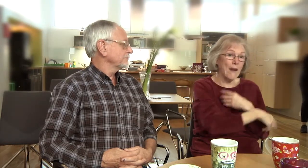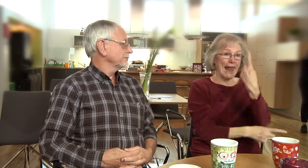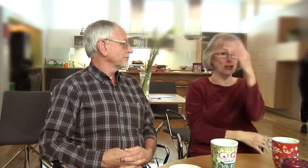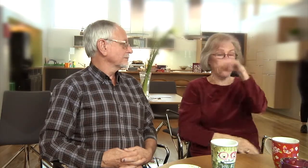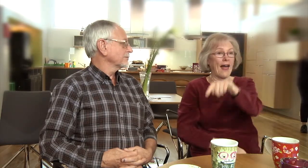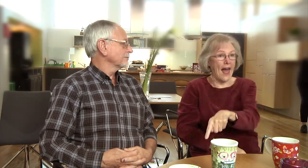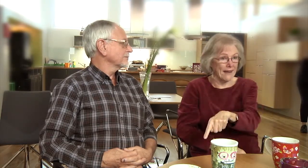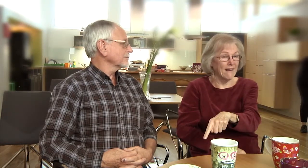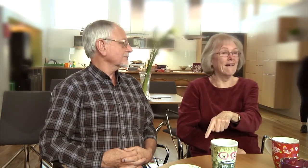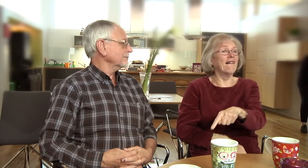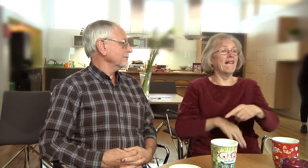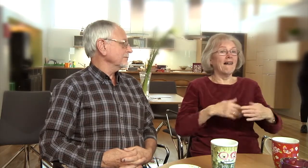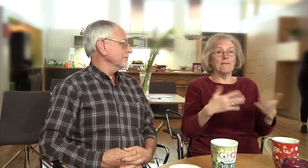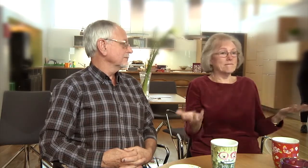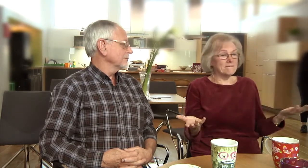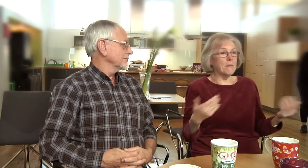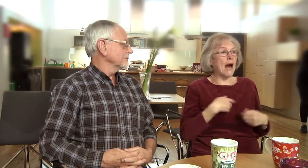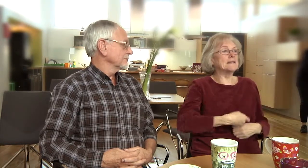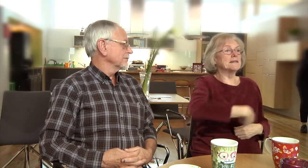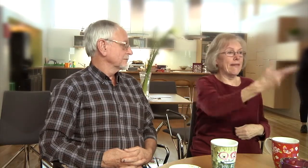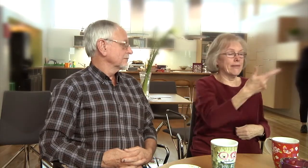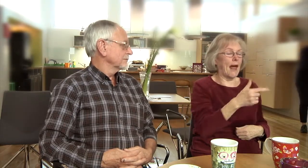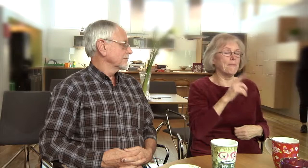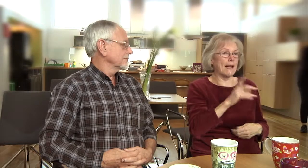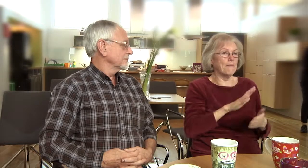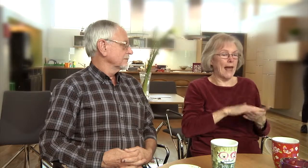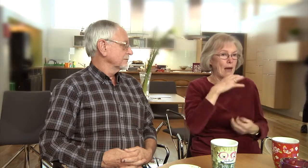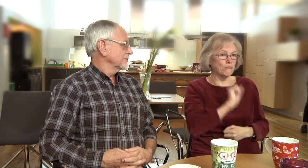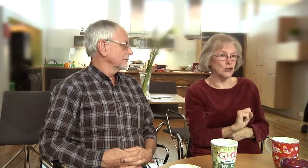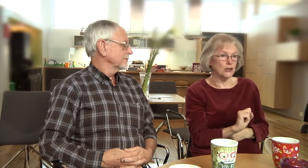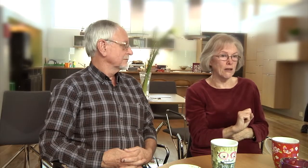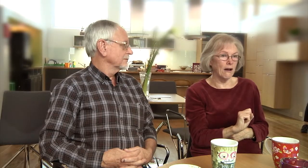Vi har en som bor her i byen. Vi sendte de beskjeden på e-post.